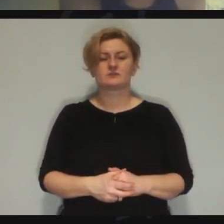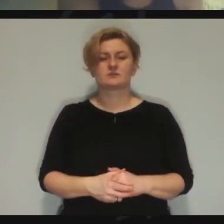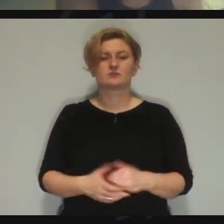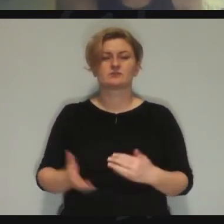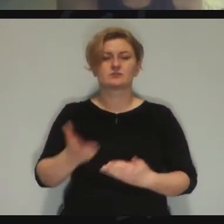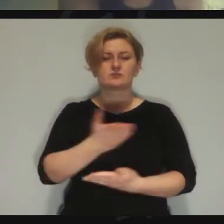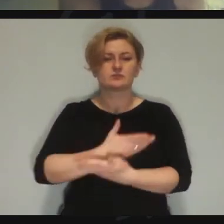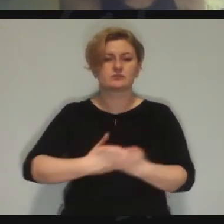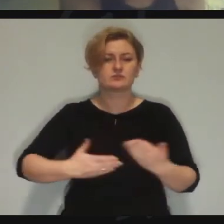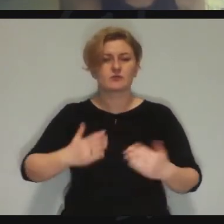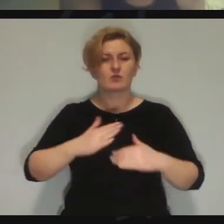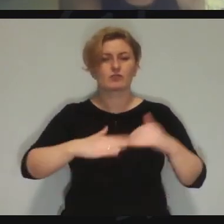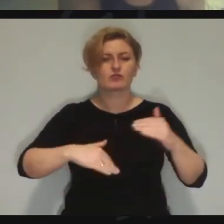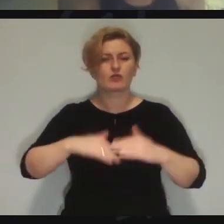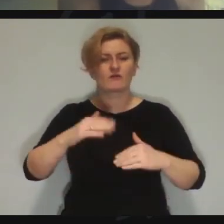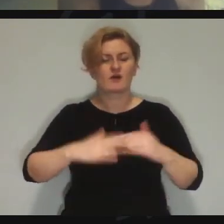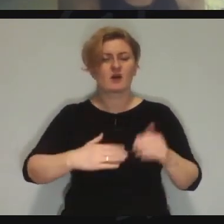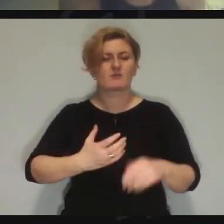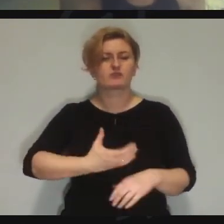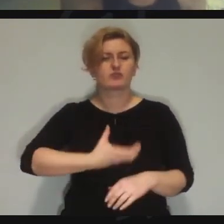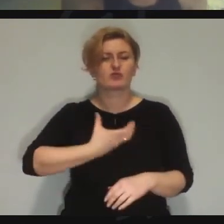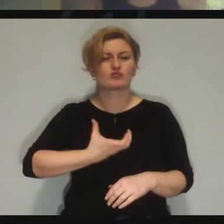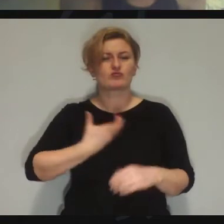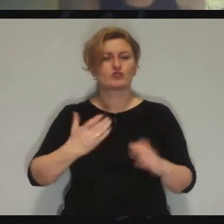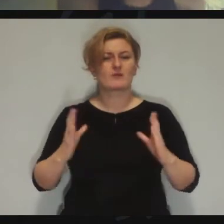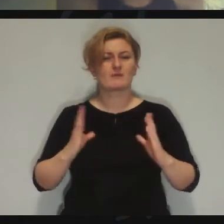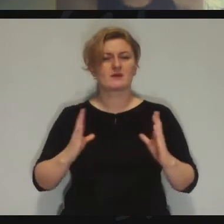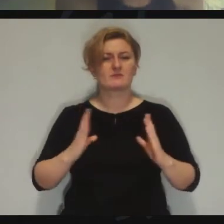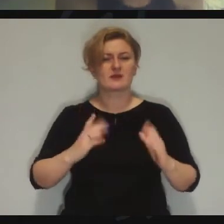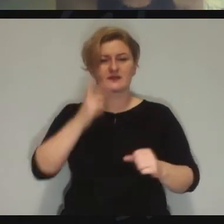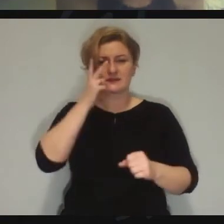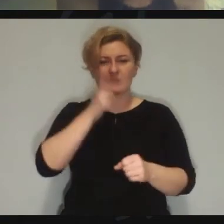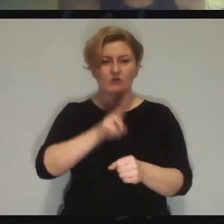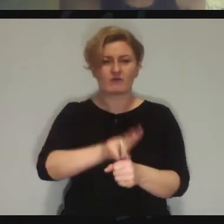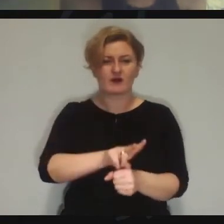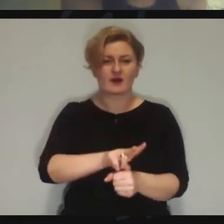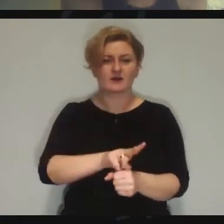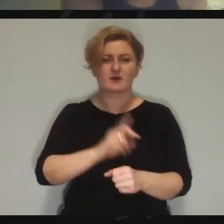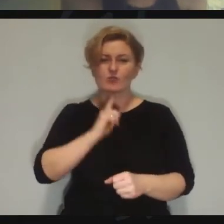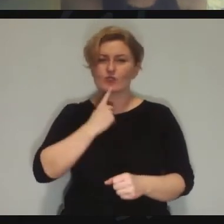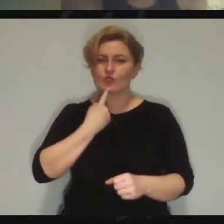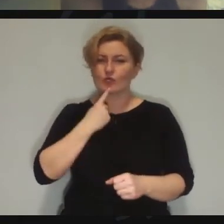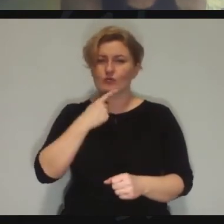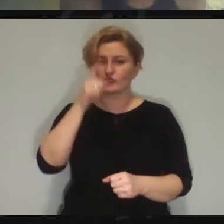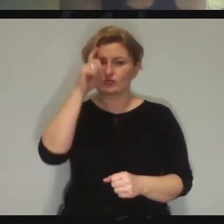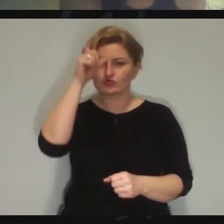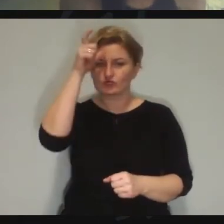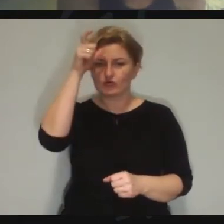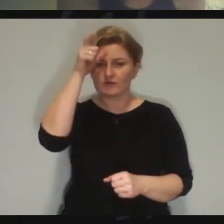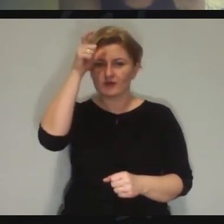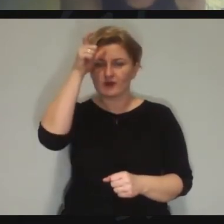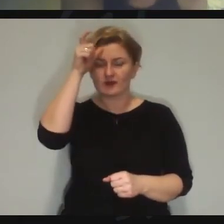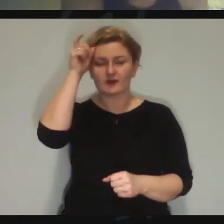czyli budowania bezpieczeństwa i zaufania z młodym człowiekiem, który tego potrzebuje.